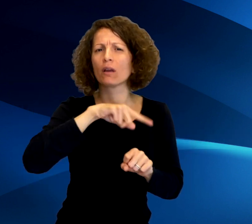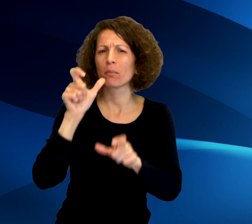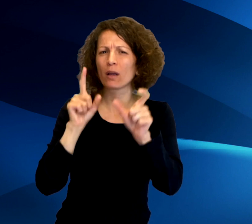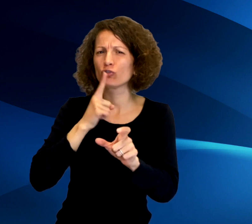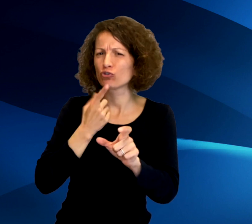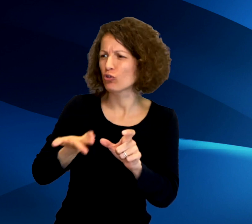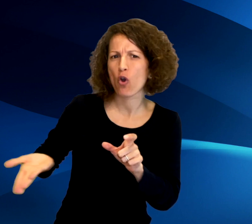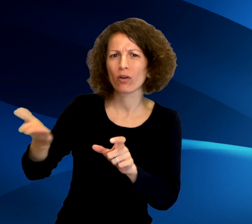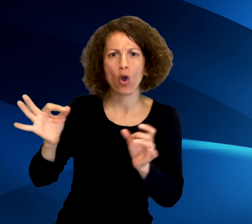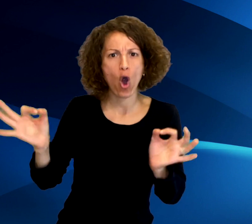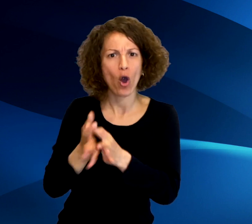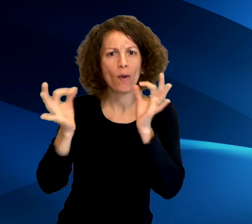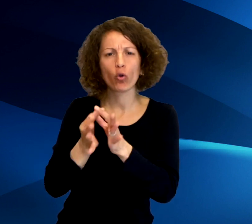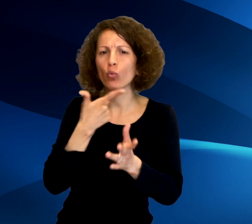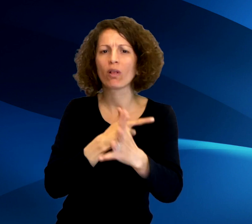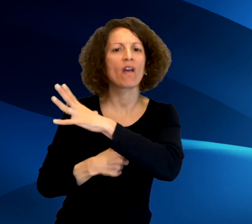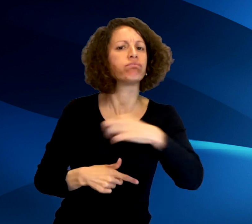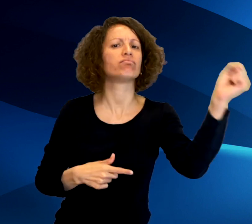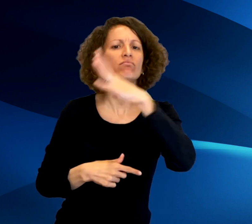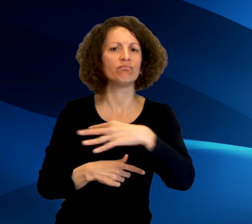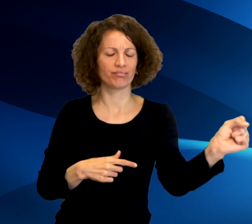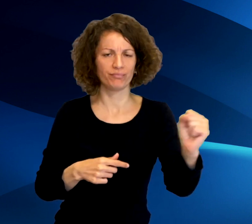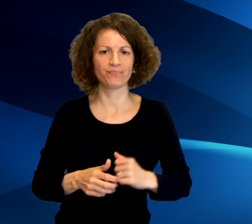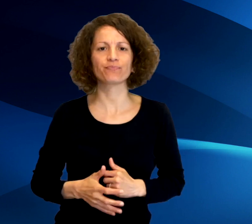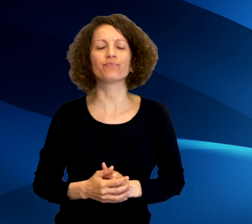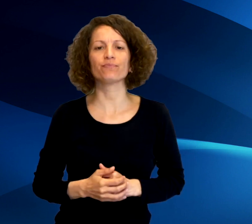Questo ha l’effetto di ridurre le opportunità di insegnamento per le persone sorde e le comunità sorde.